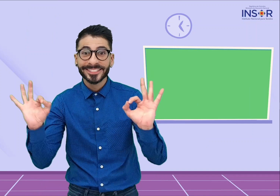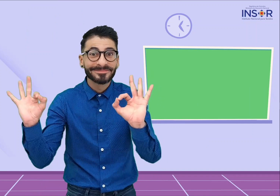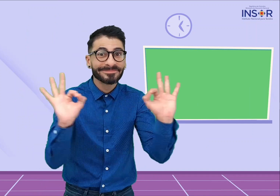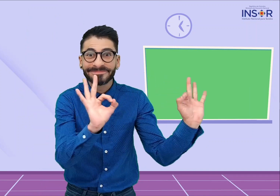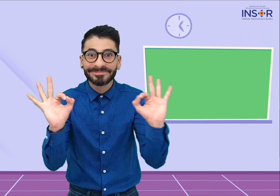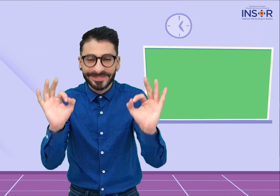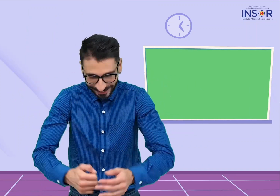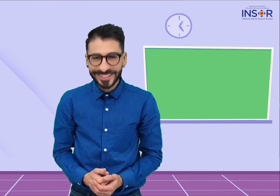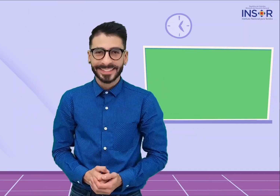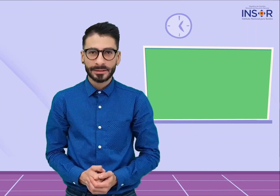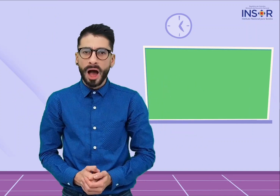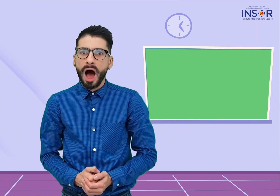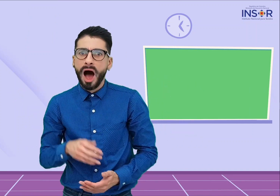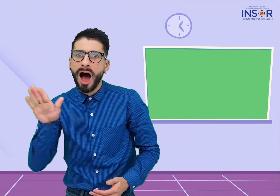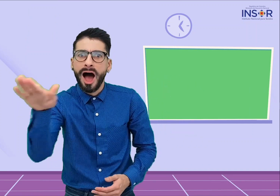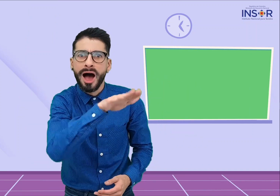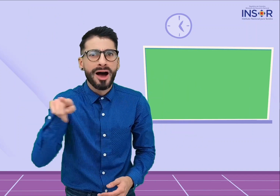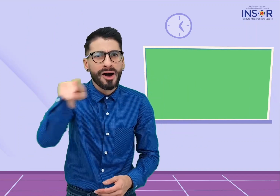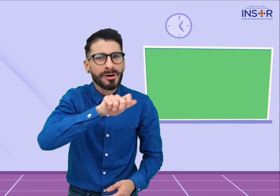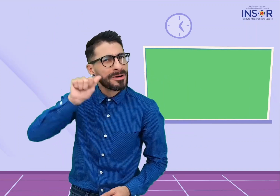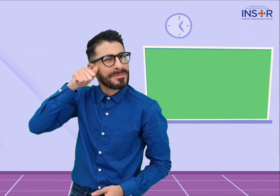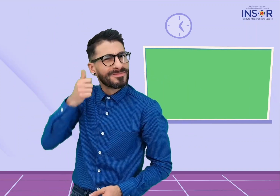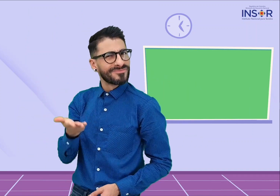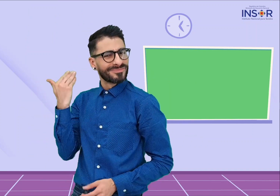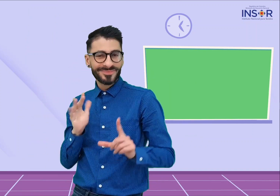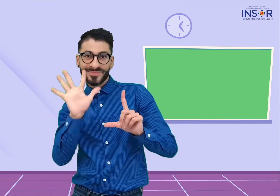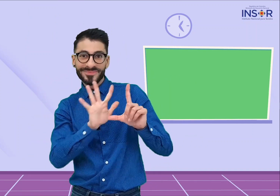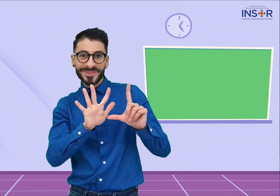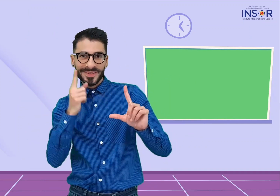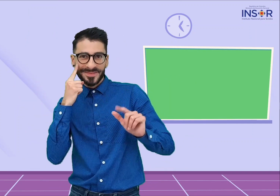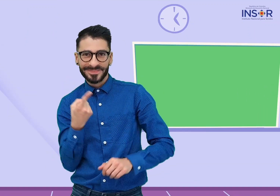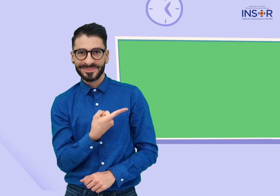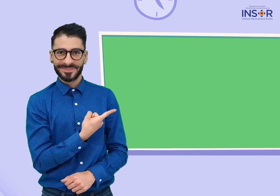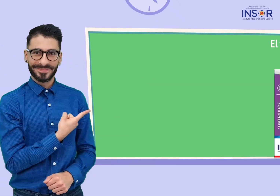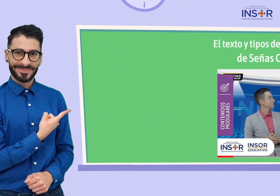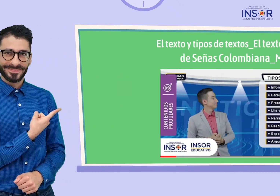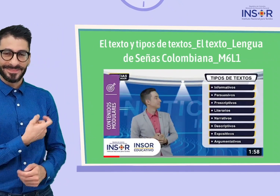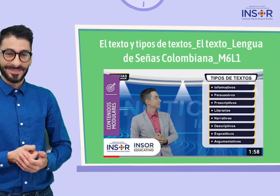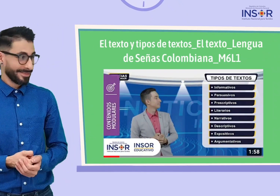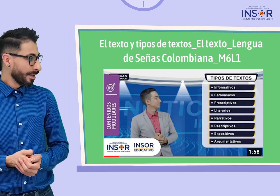Bien, ¿Recuerdan este video?